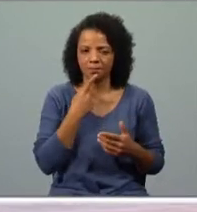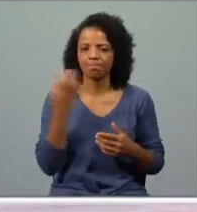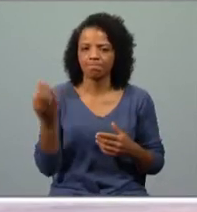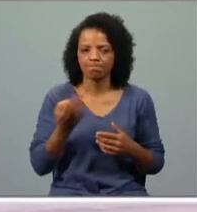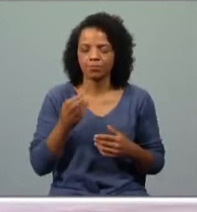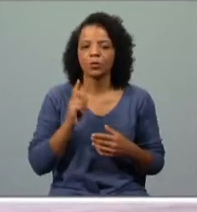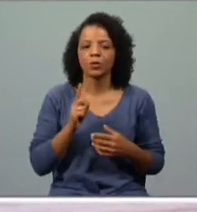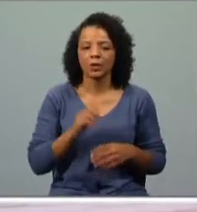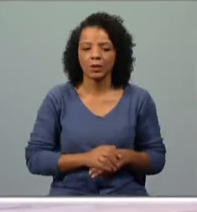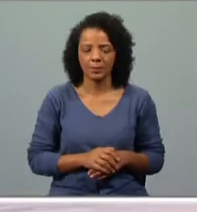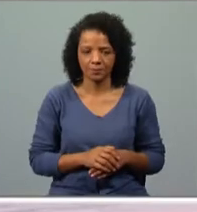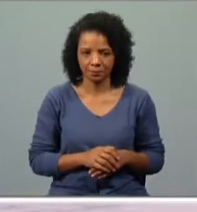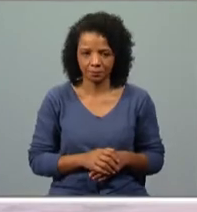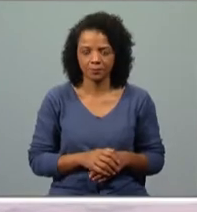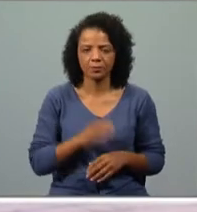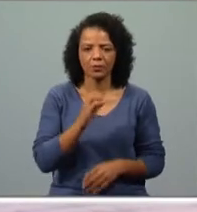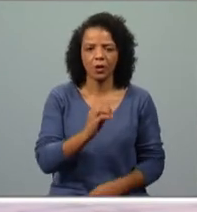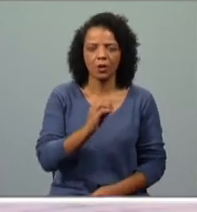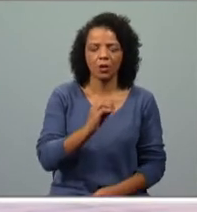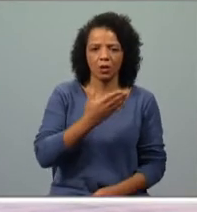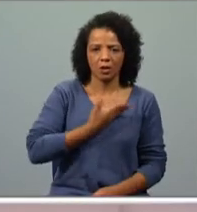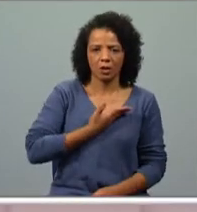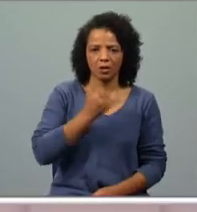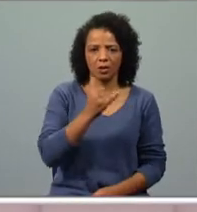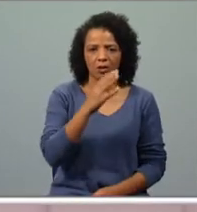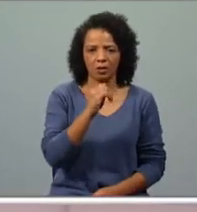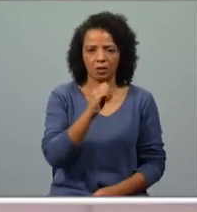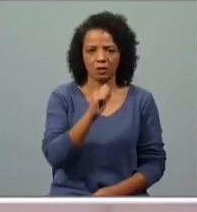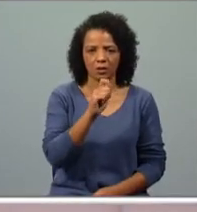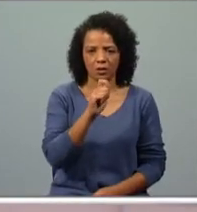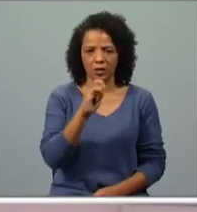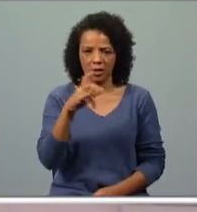bocadinho também do que estudar Odisseia Quem foi ao merc escreveu há uma obra 學習奧德賽的一點點誰去merc 之前寫過作品